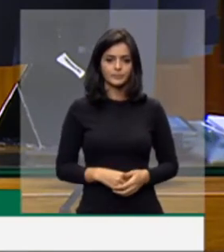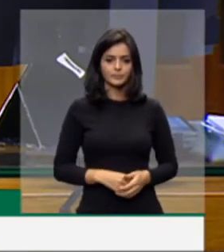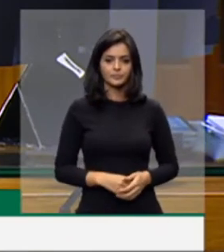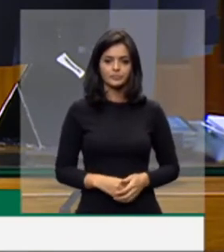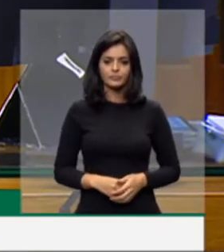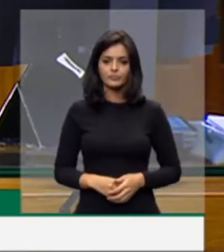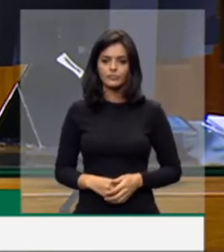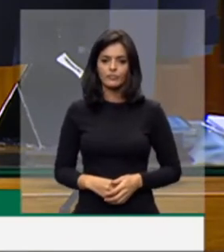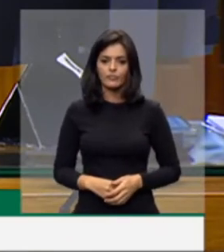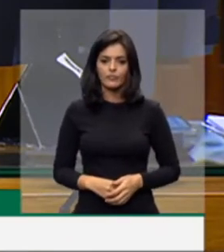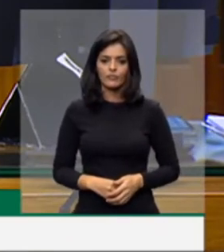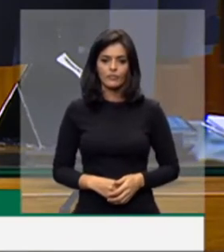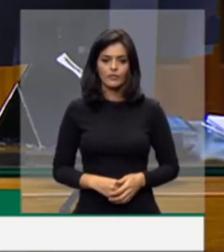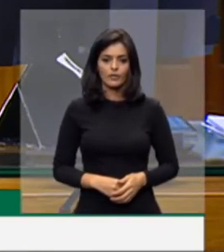E O PROS ORIENTA SIM.